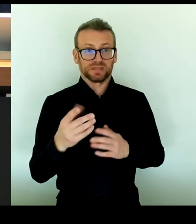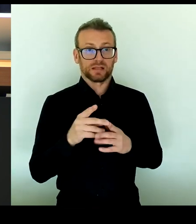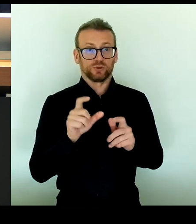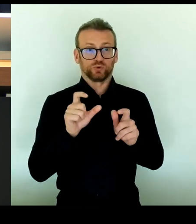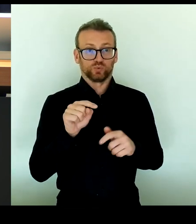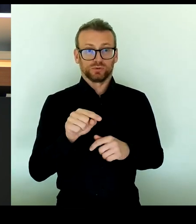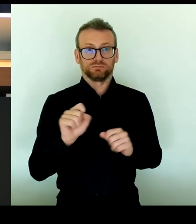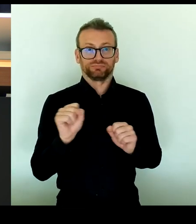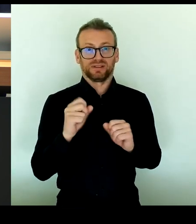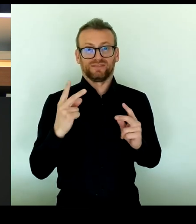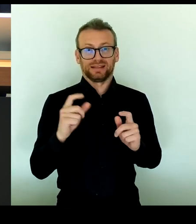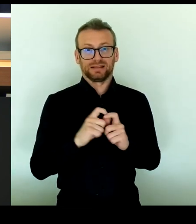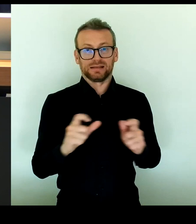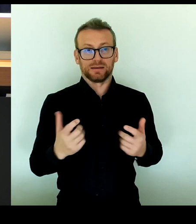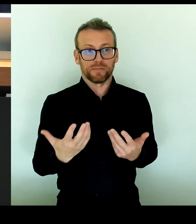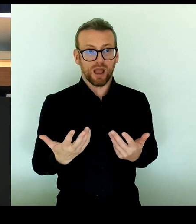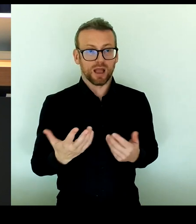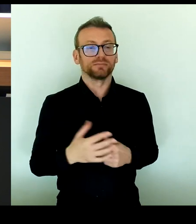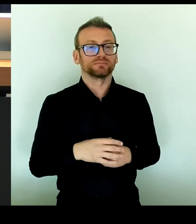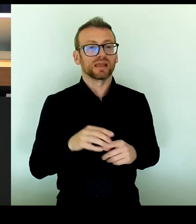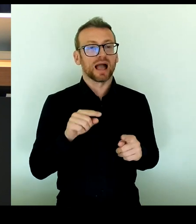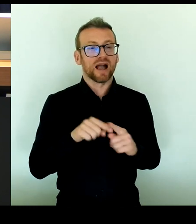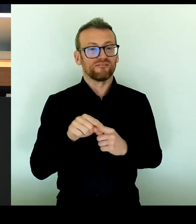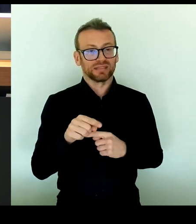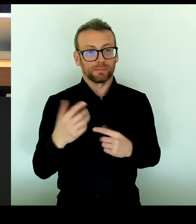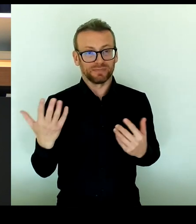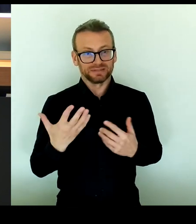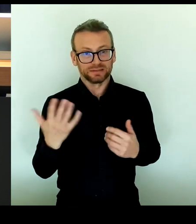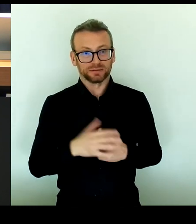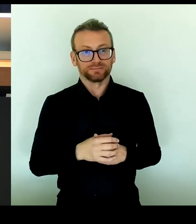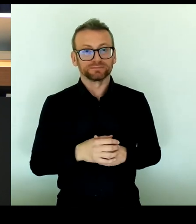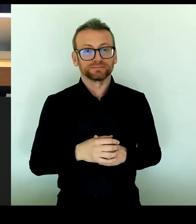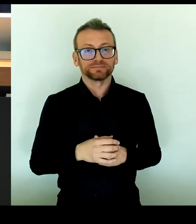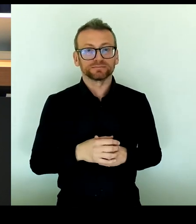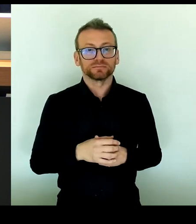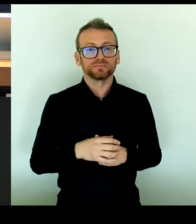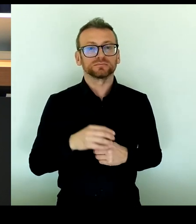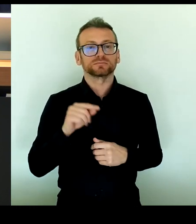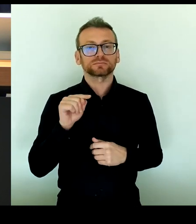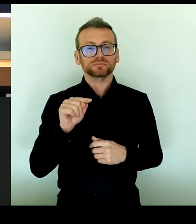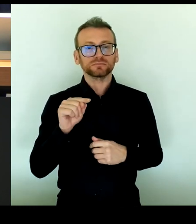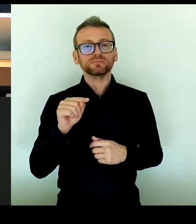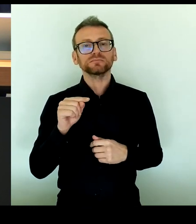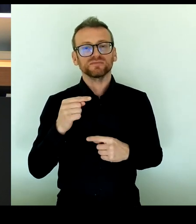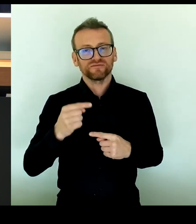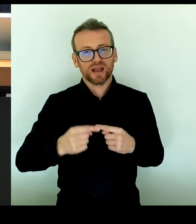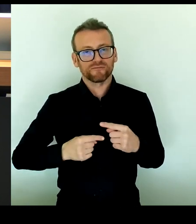nicht in Berührung kommen, auch nicht überproportional belasten. (Beifall) Und einen letzten Punkt möchte ich dann